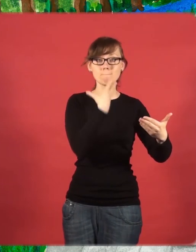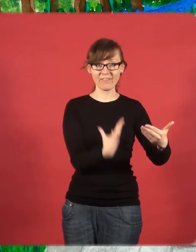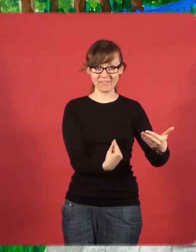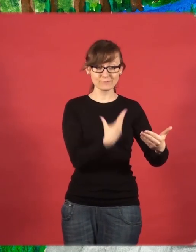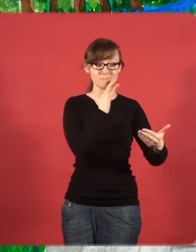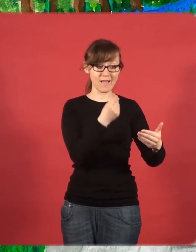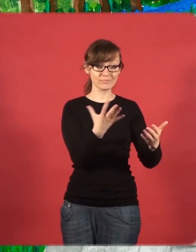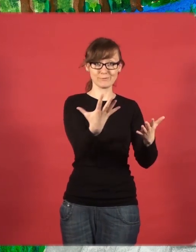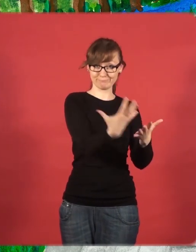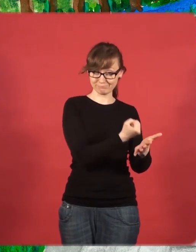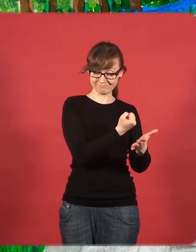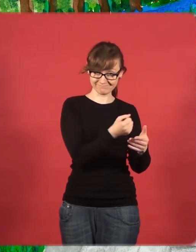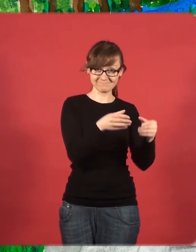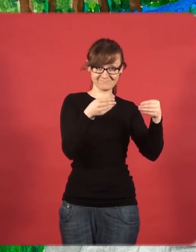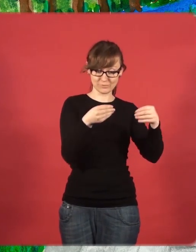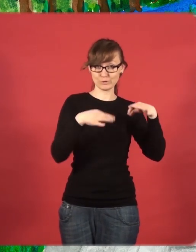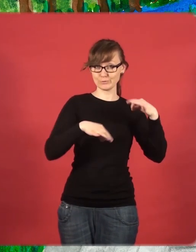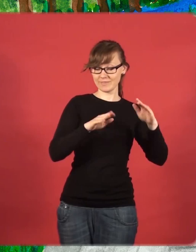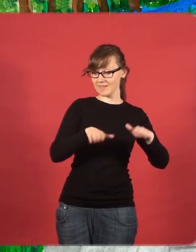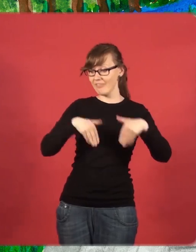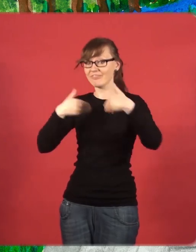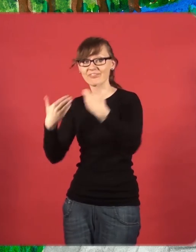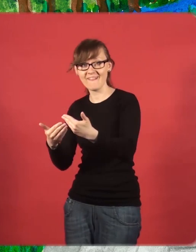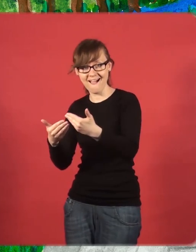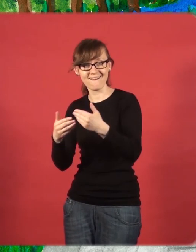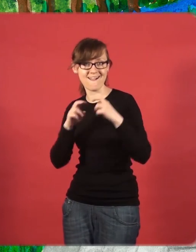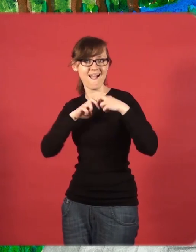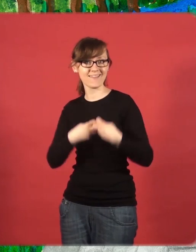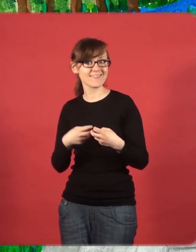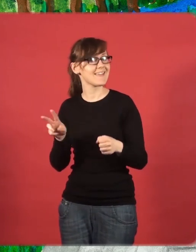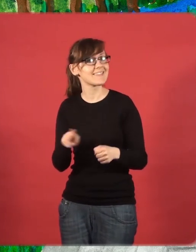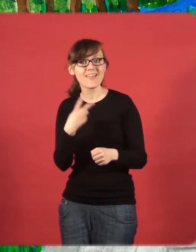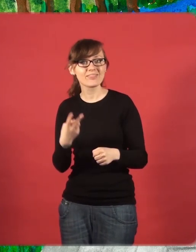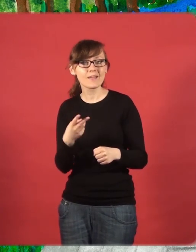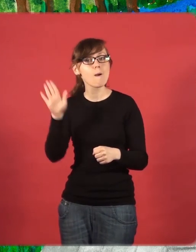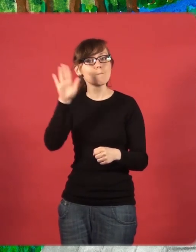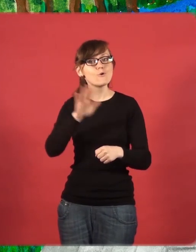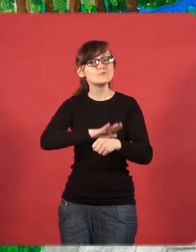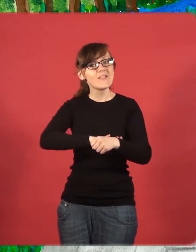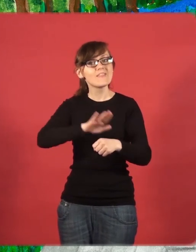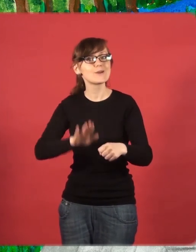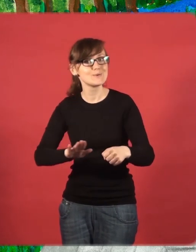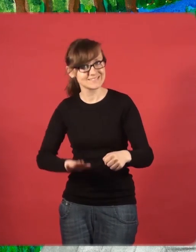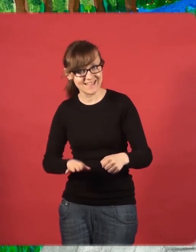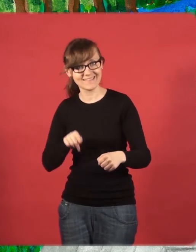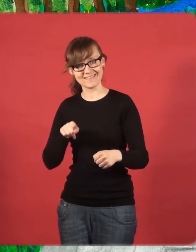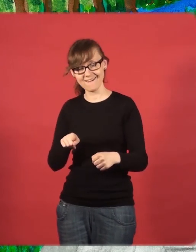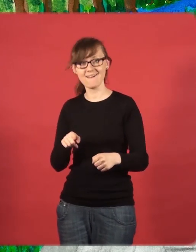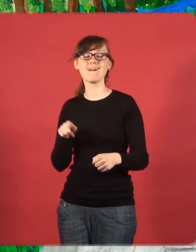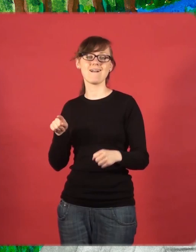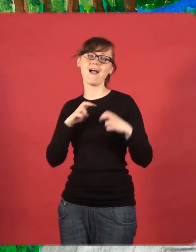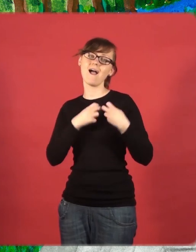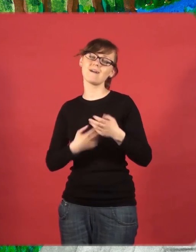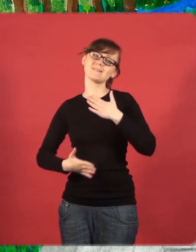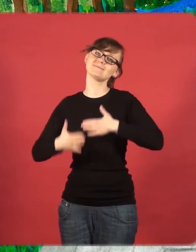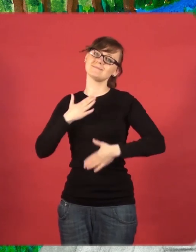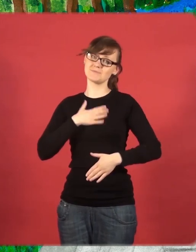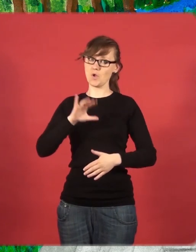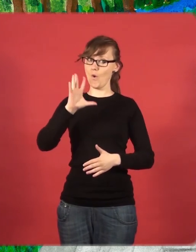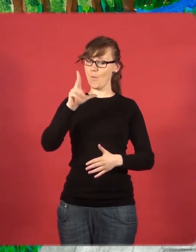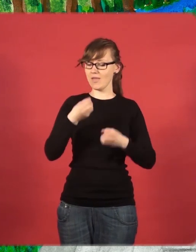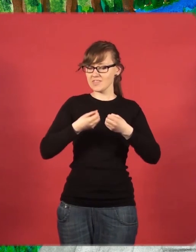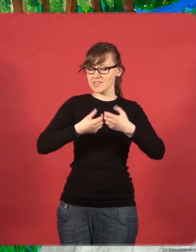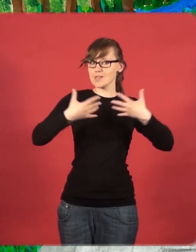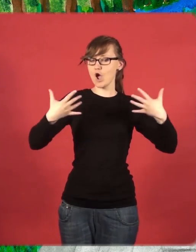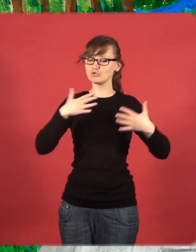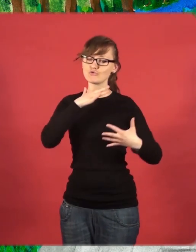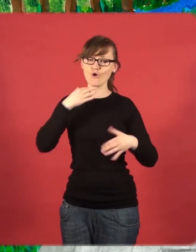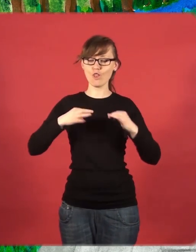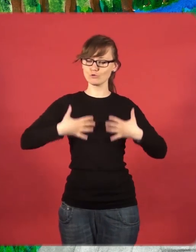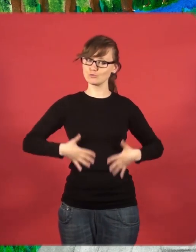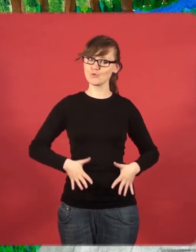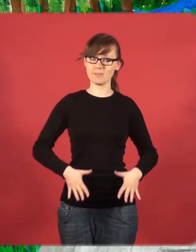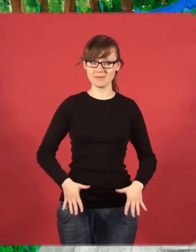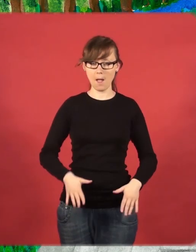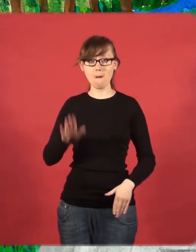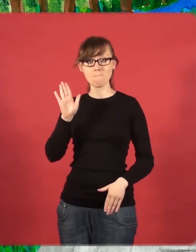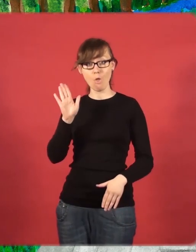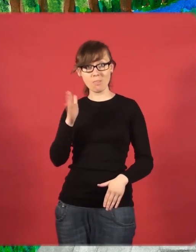W wigilię pani Linde zjawiła się na Zielonym Wzgórzu, przynosząc prezent dla Ani. Rano w dzień Bożego Narodzenia Mateusz dał Ani w prezencie nową sukienkę.